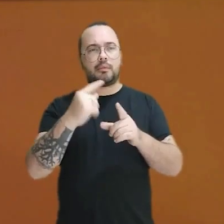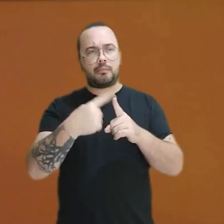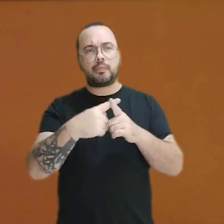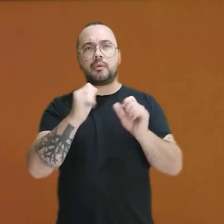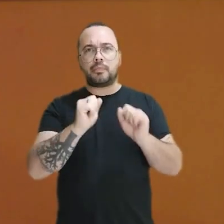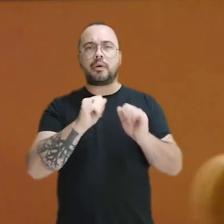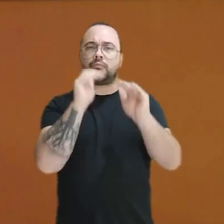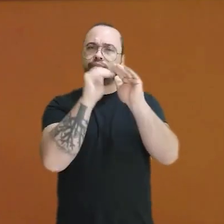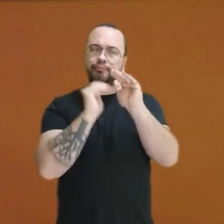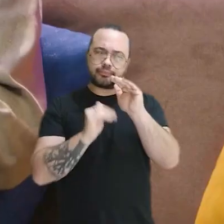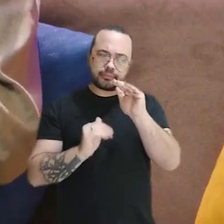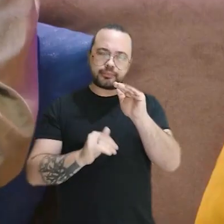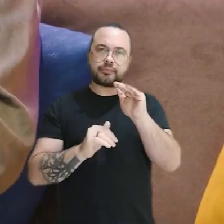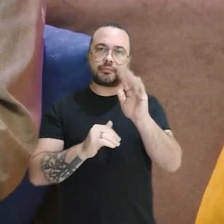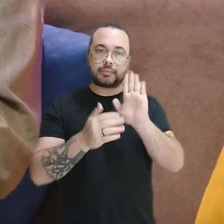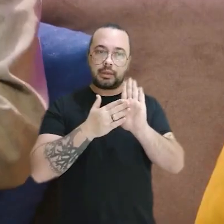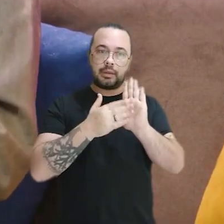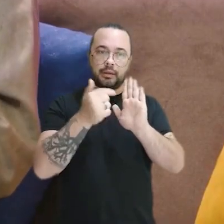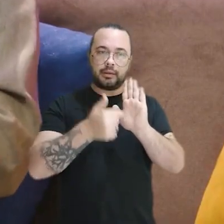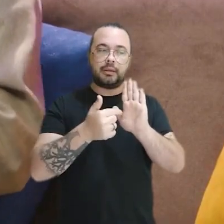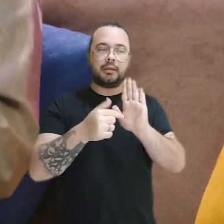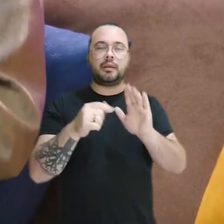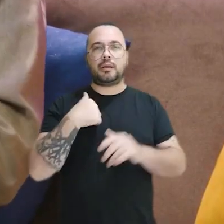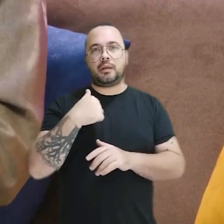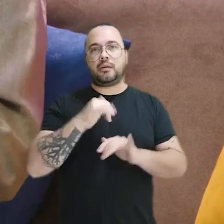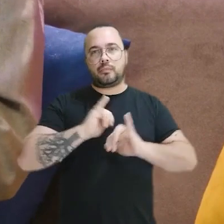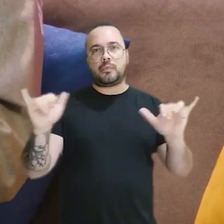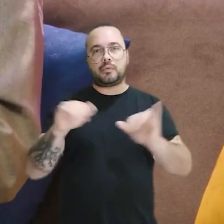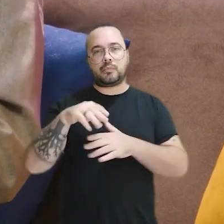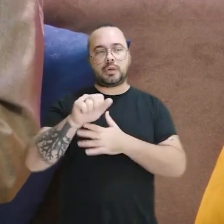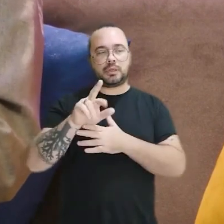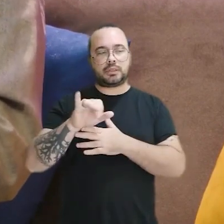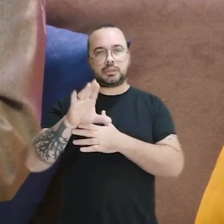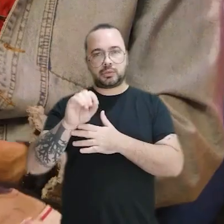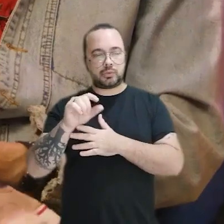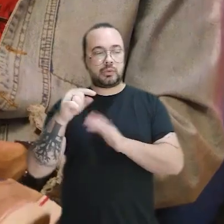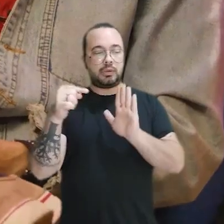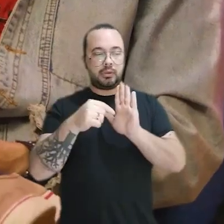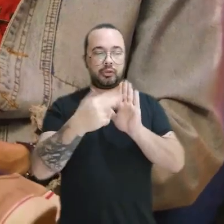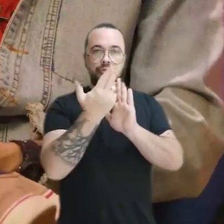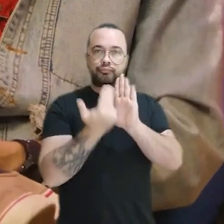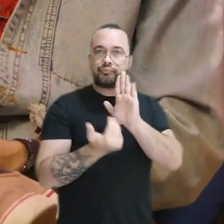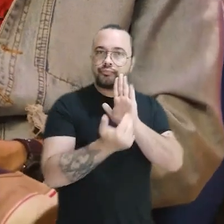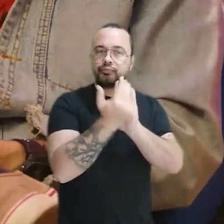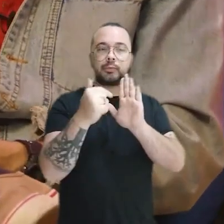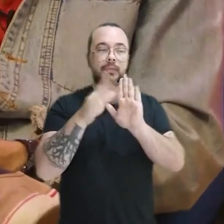a capa, ela é toda... É. O capista aí, eu gosto sempre de ressaltar, é o Márcio Moreno, ele é um dos ilustradores mais legais que tem